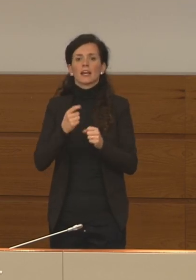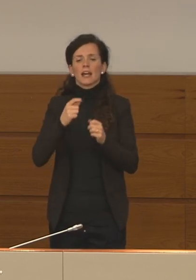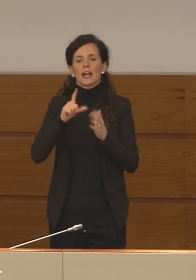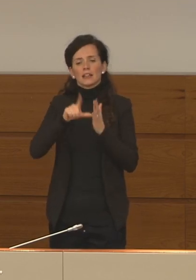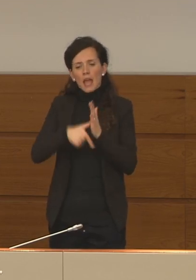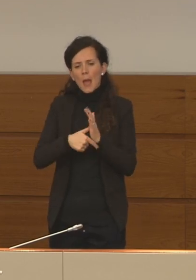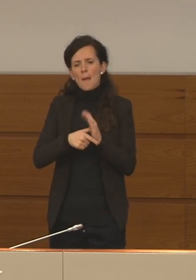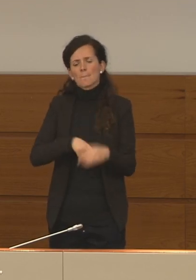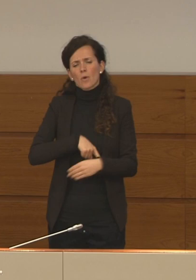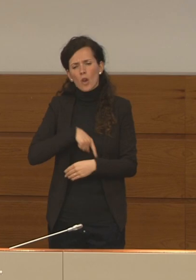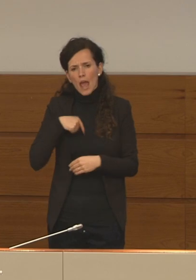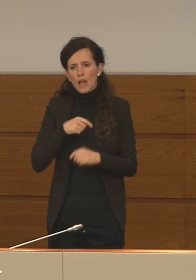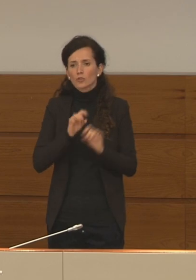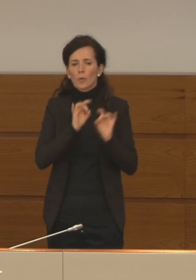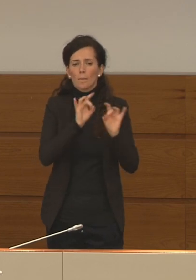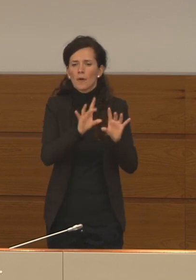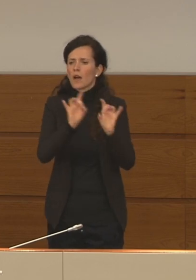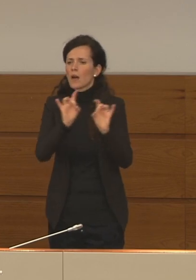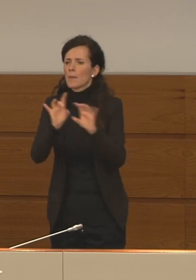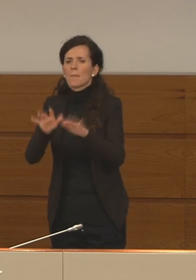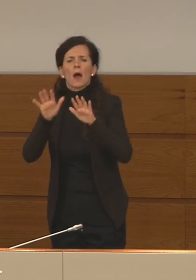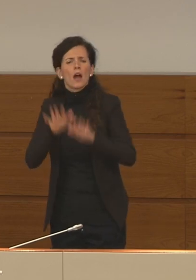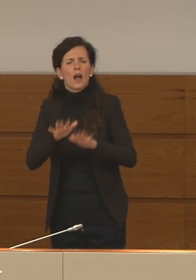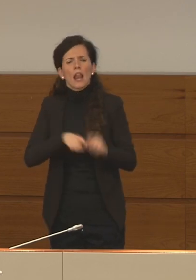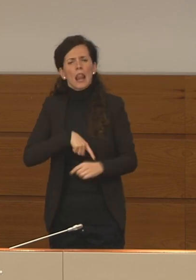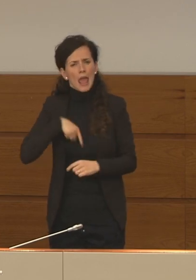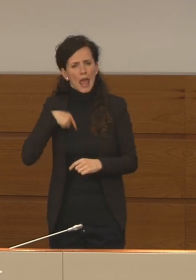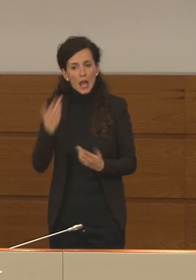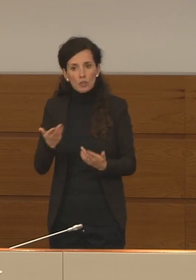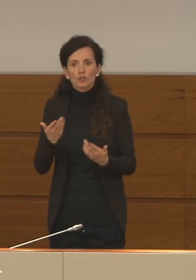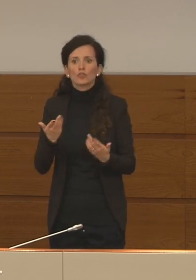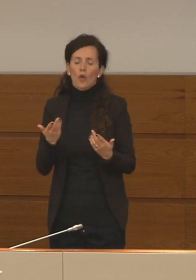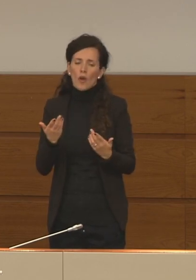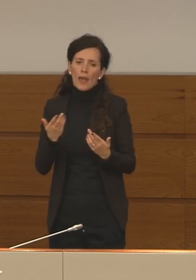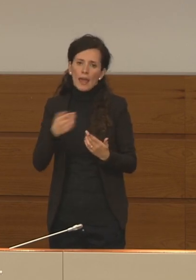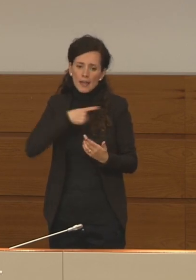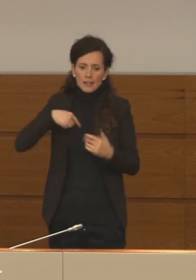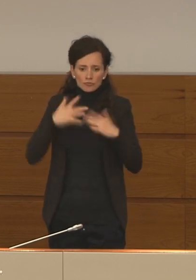ma ripeto è un ipotesi è comunque da verificare è legata proprio al fatto che